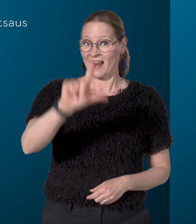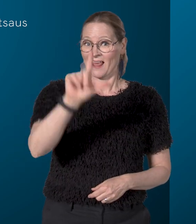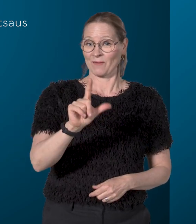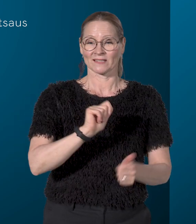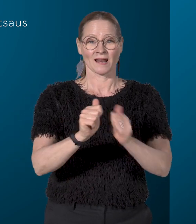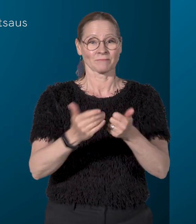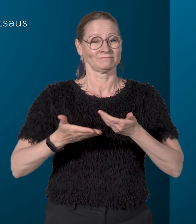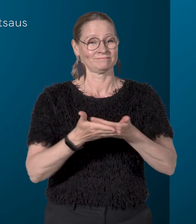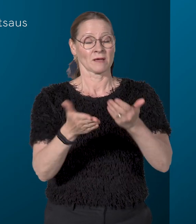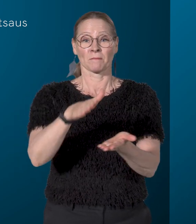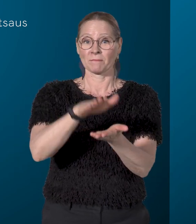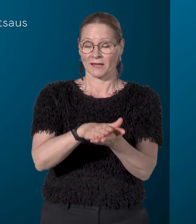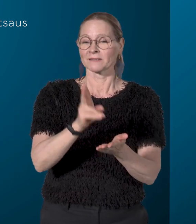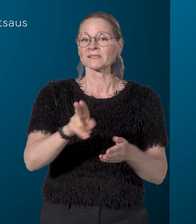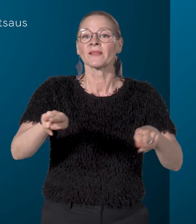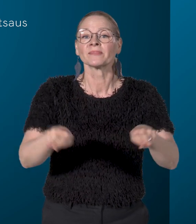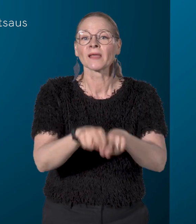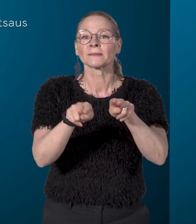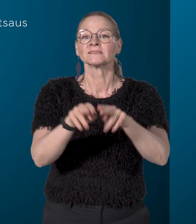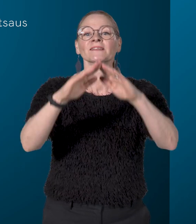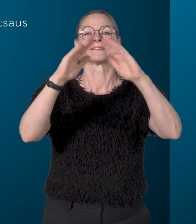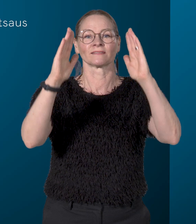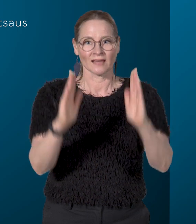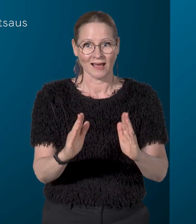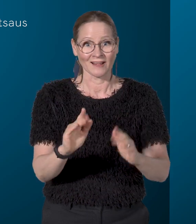Lauantain kilpailuesitykset pidettiin Tanssin talossa, -